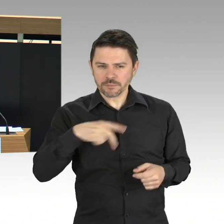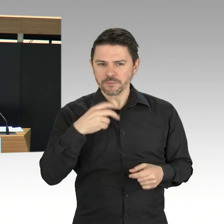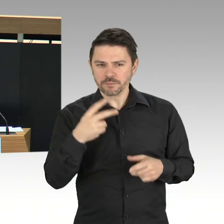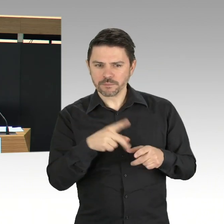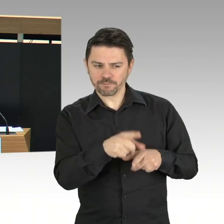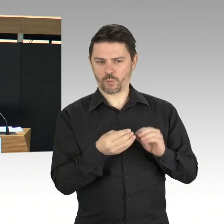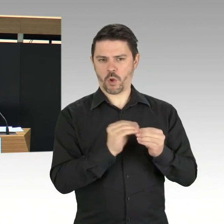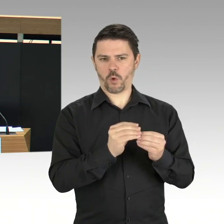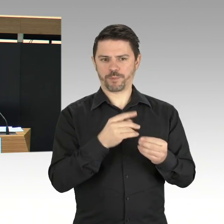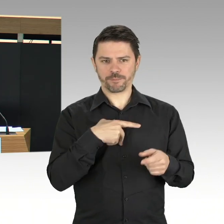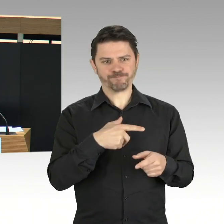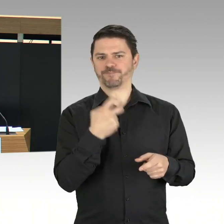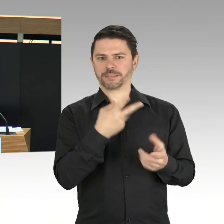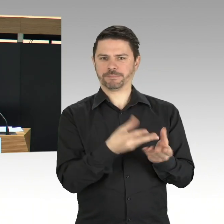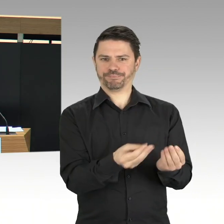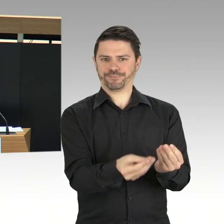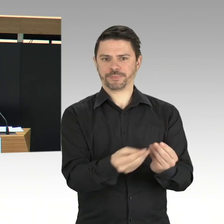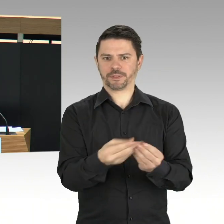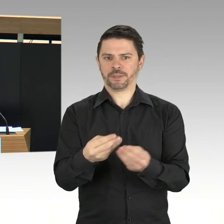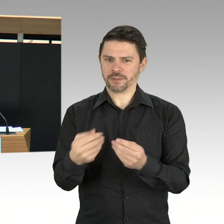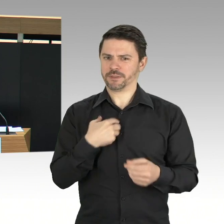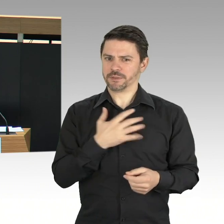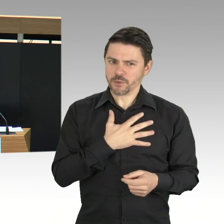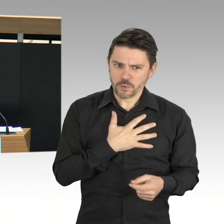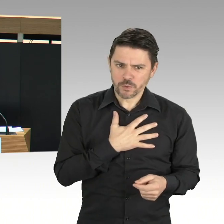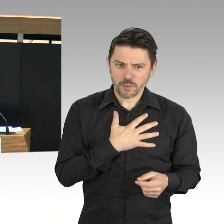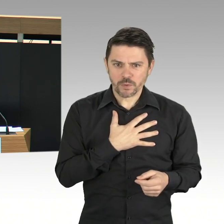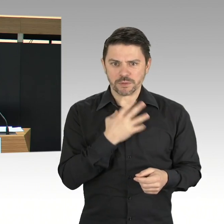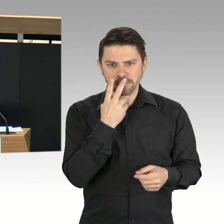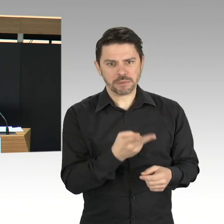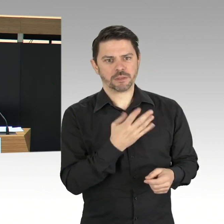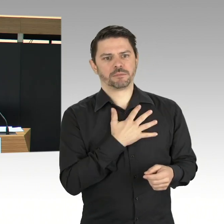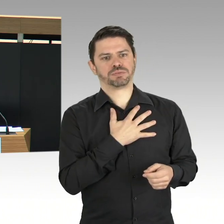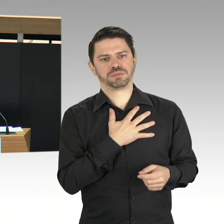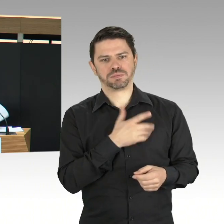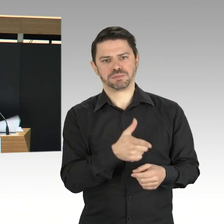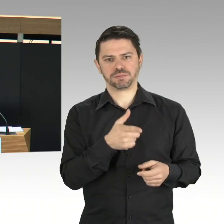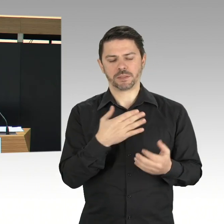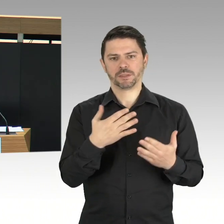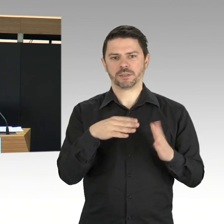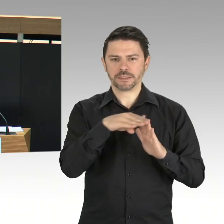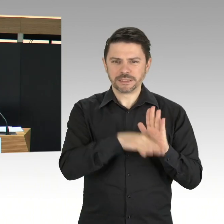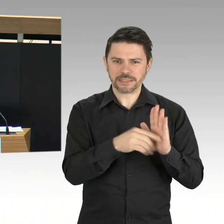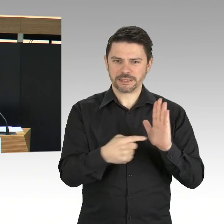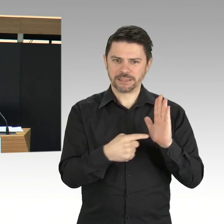und deswegen handeln wir heute entschlossen und radikal, weil das gut ist für unsere Stadt. (Beifall) (Präsidium) Frau Kollegin, Ich darf Sie fragen,